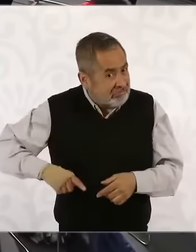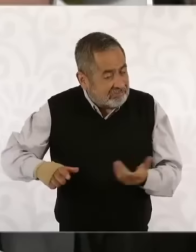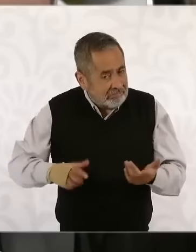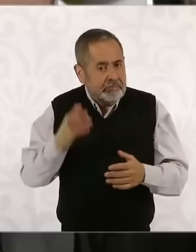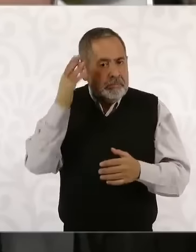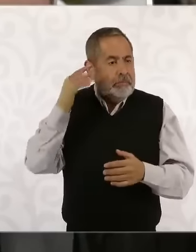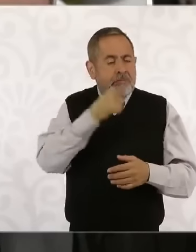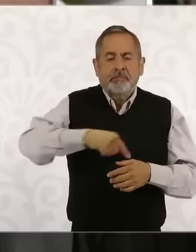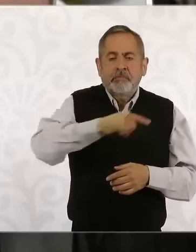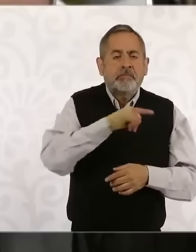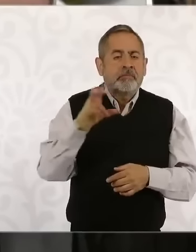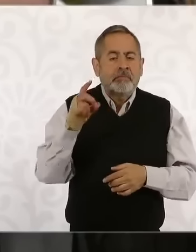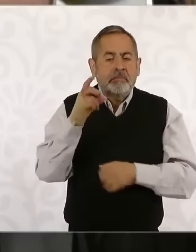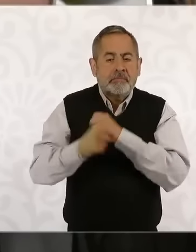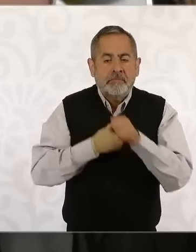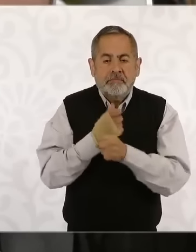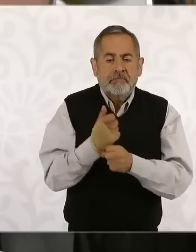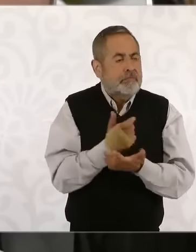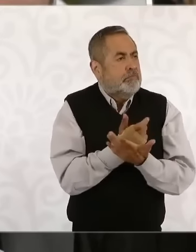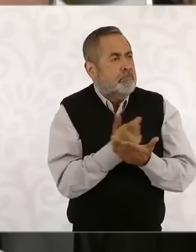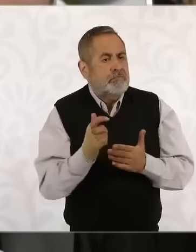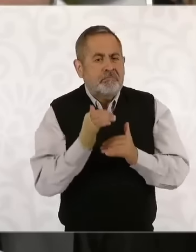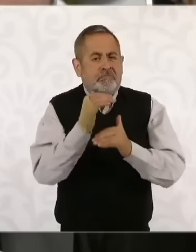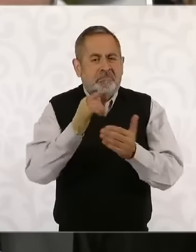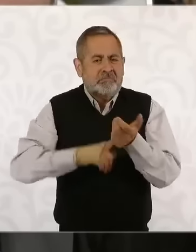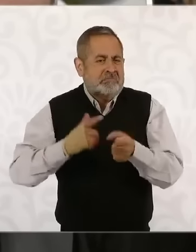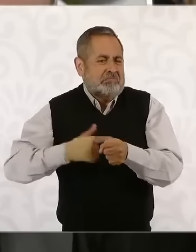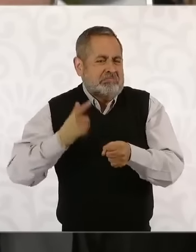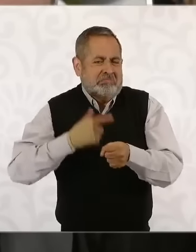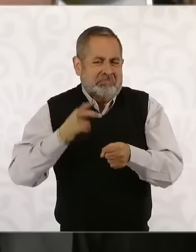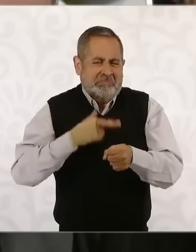pues 30 años de crecimiento exponencial en el consumo de refrescos que ahora pues dañan la